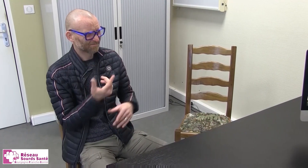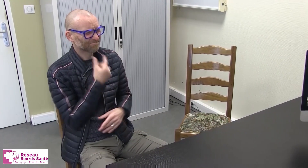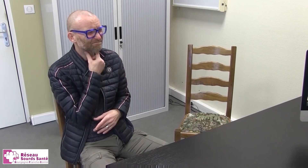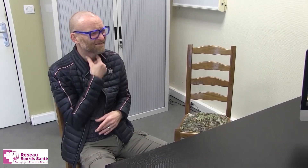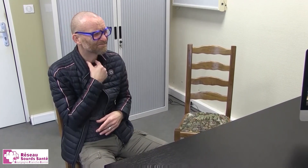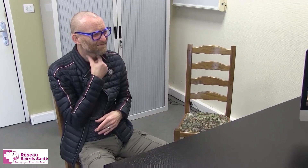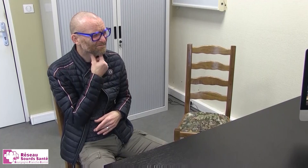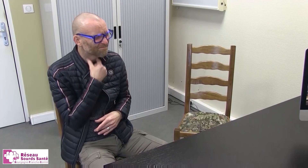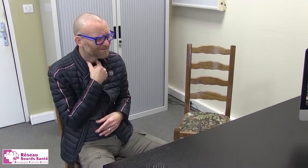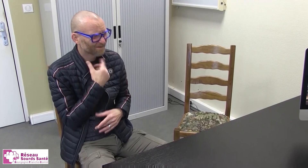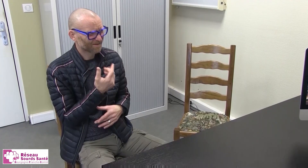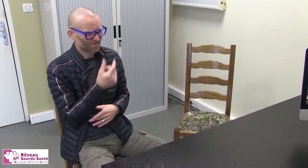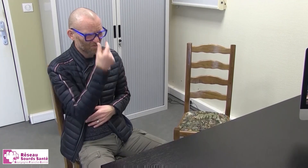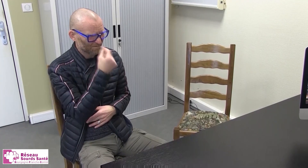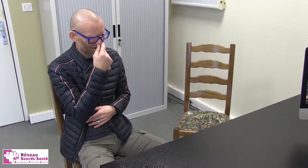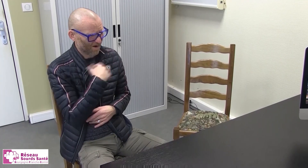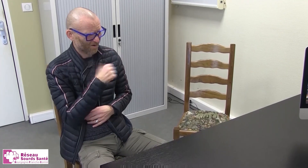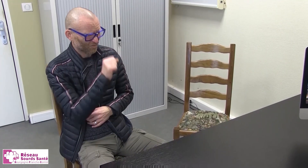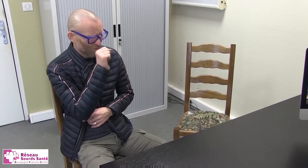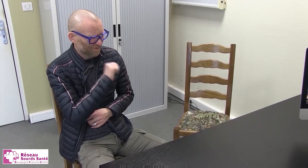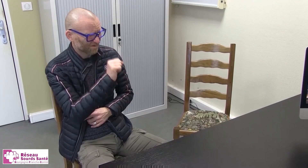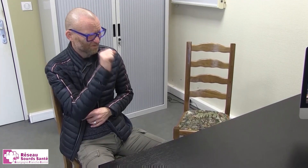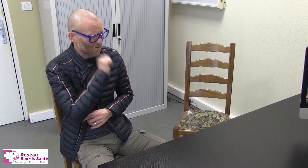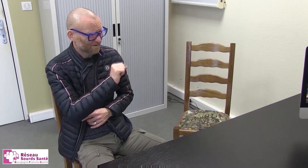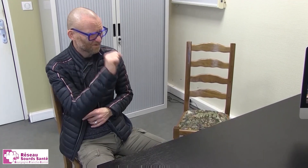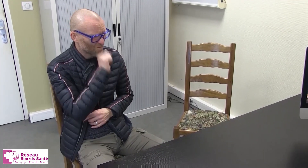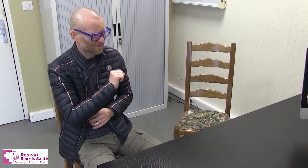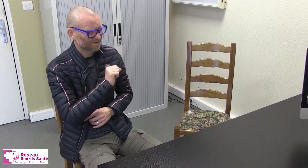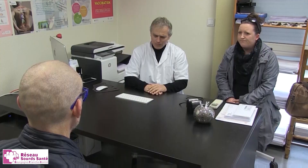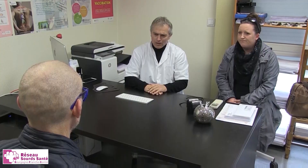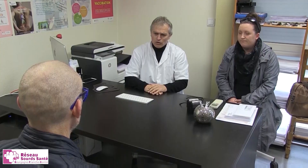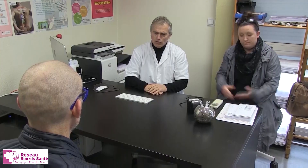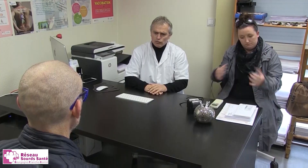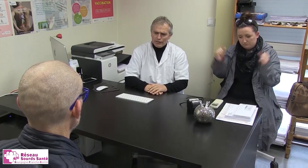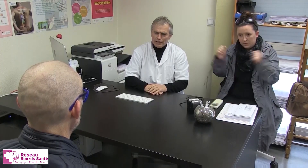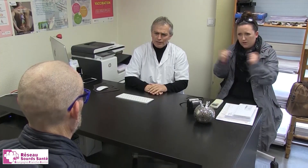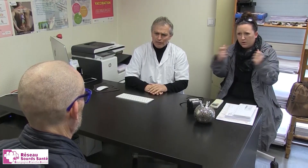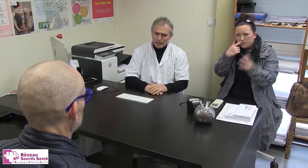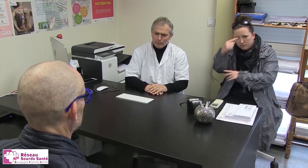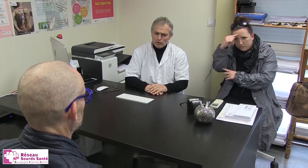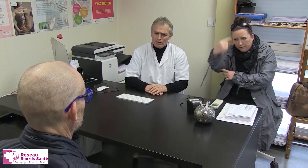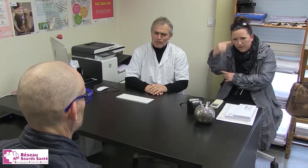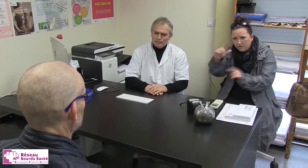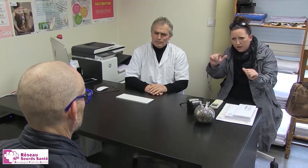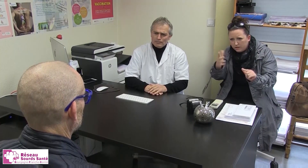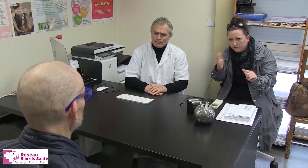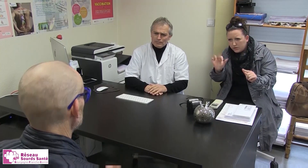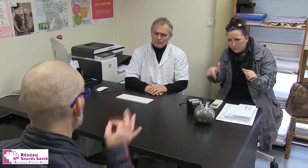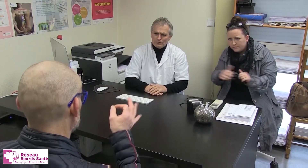J'ai mal à la gorge, j'ai le nez qui coule et je tousse beaucoup D'accord, avez vous de la fièvre?